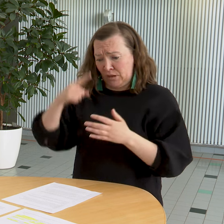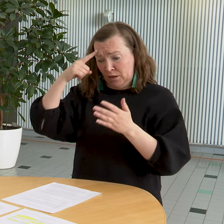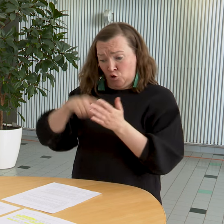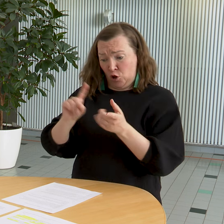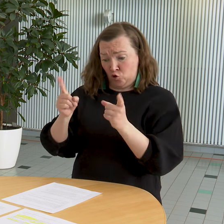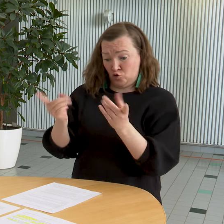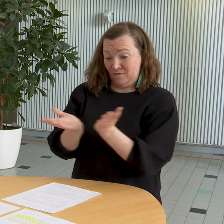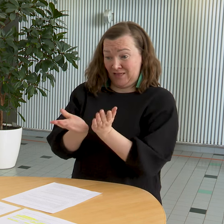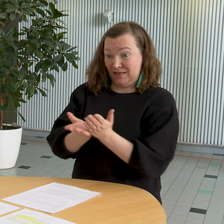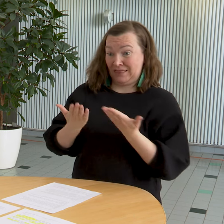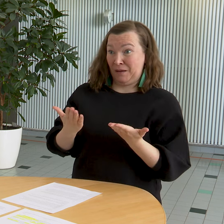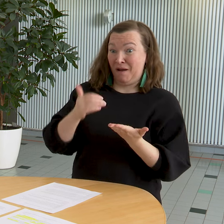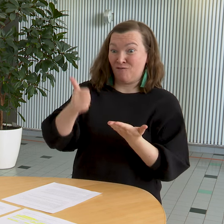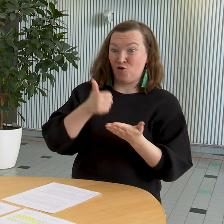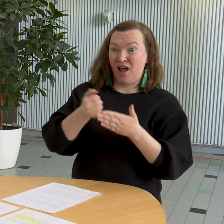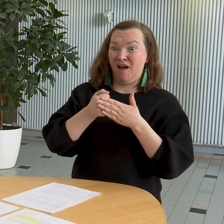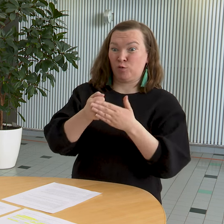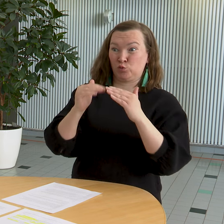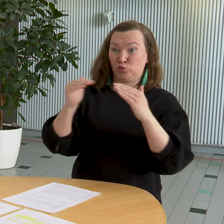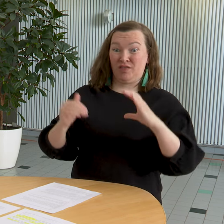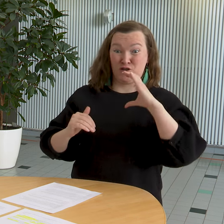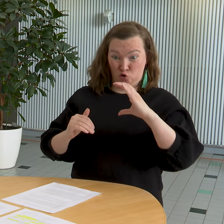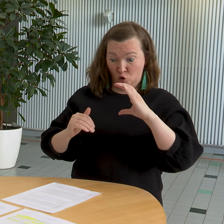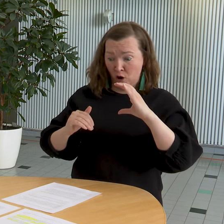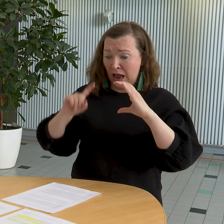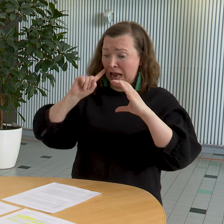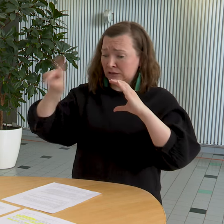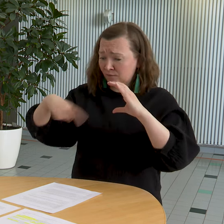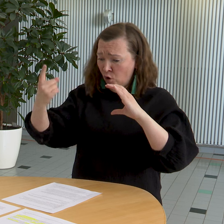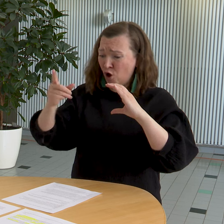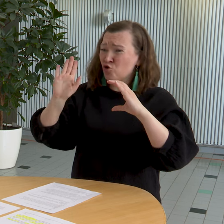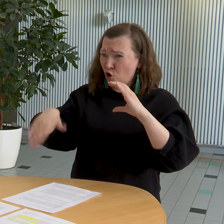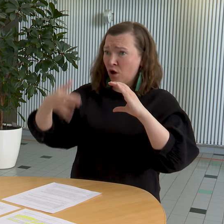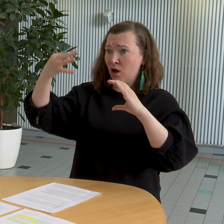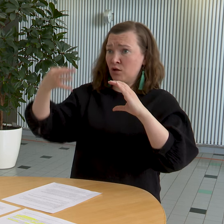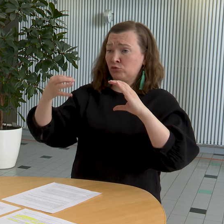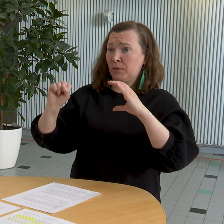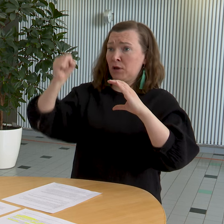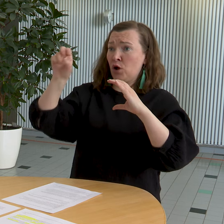Ensi vuonna valtionavustuksia myönnetään peräti 80 miljoonaa euroa vähemmän tämän vuoden avustustasoon verrattuna -